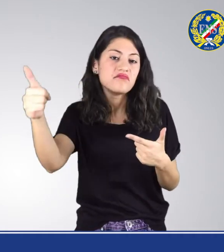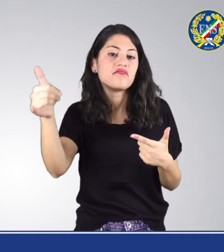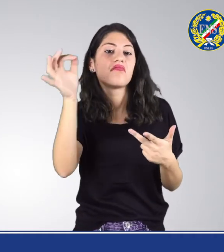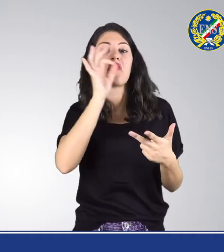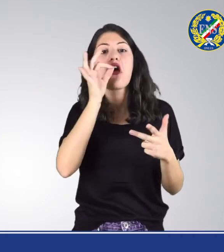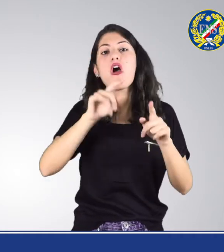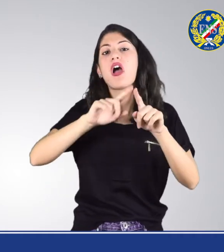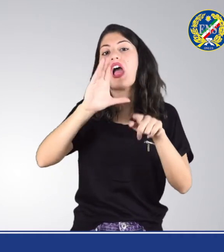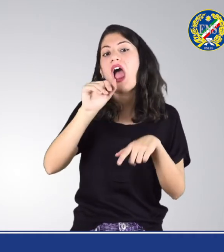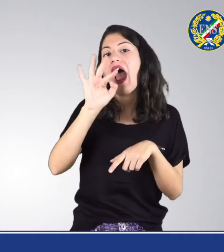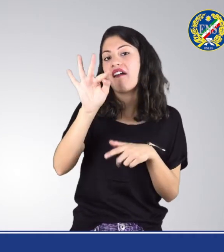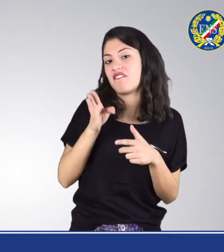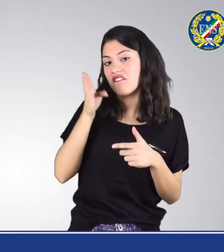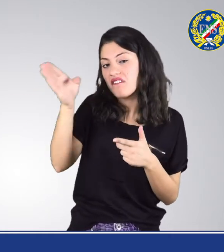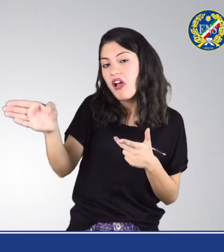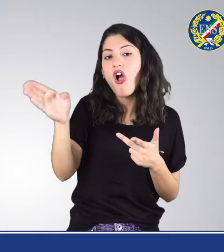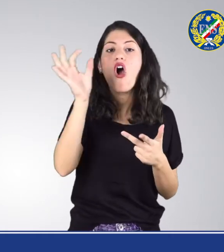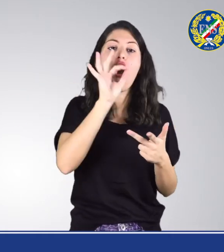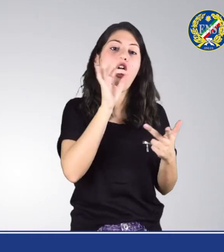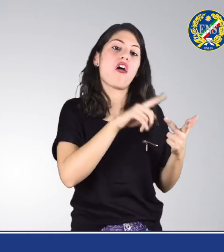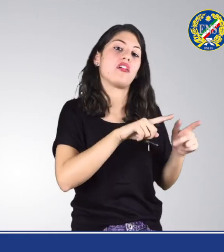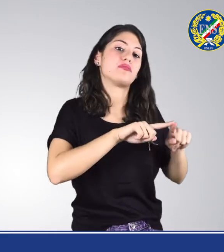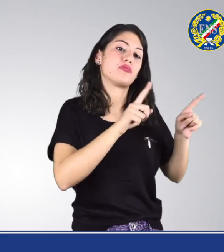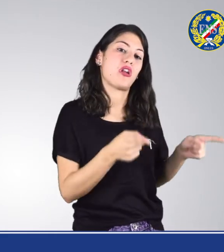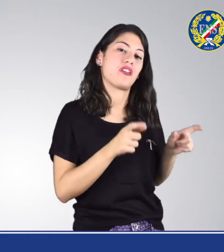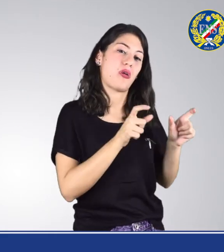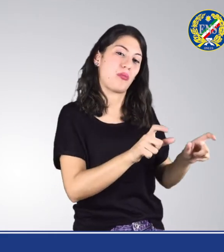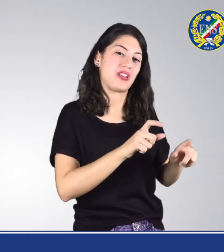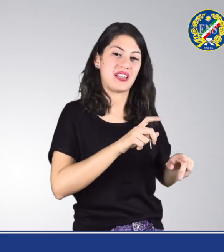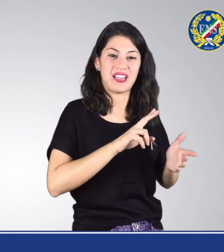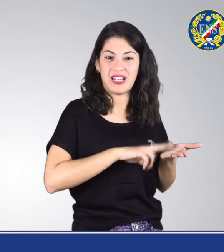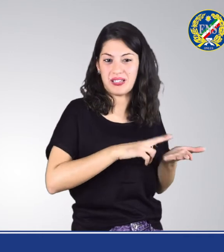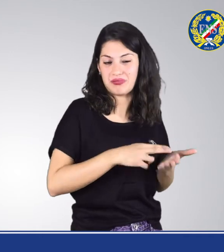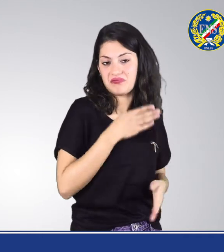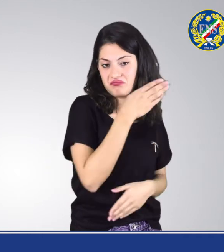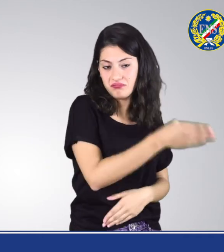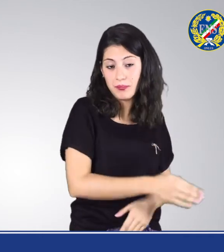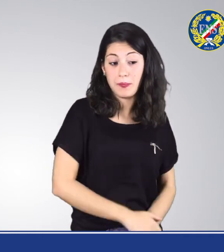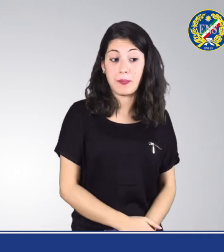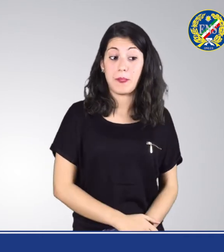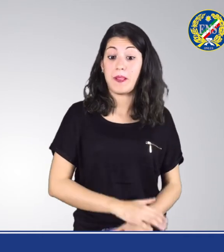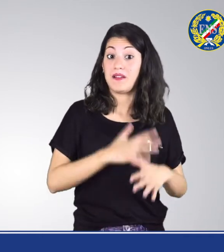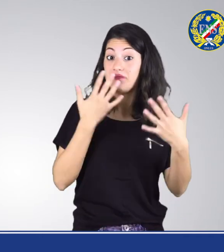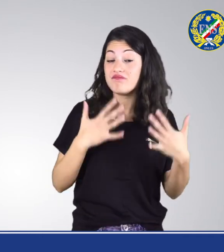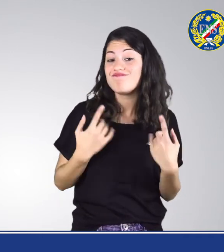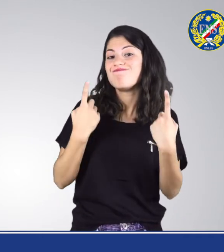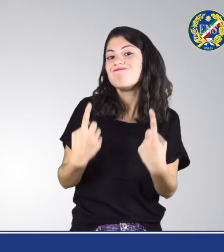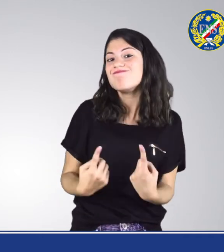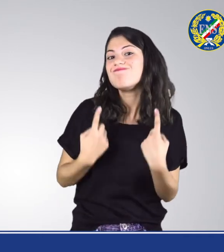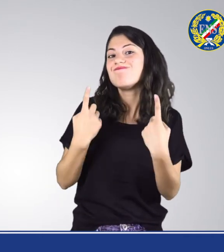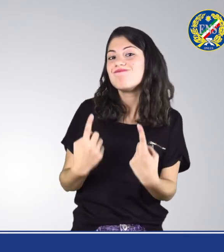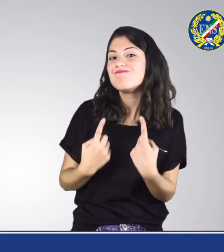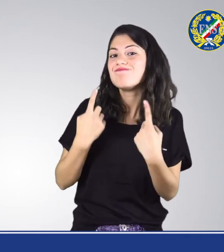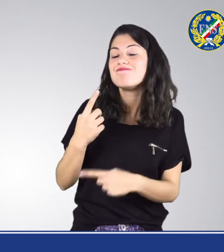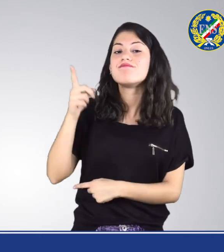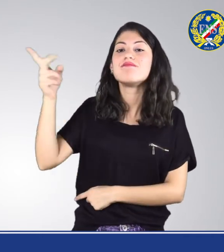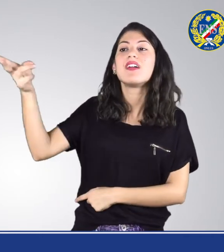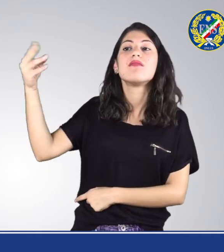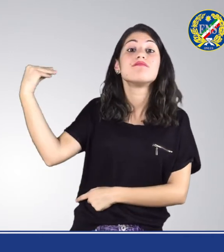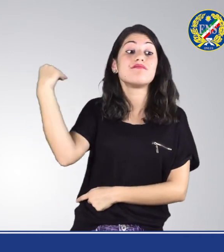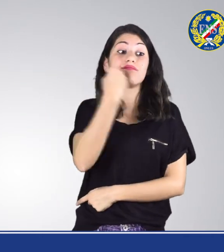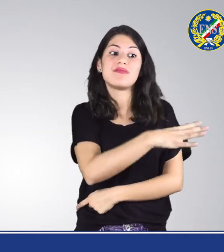Telefonare al Contact center o enti di patronato caf o sportello INPS